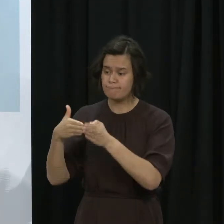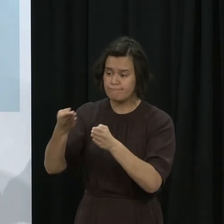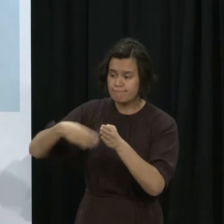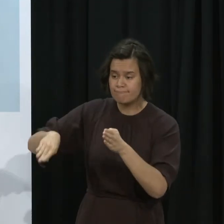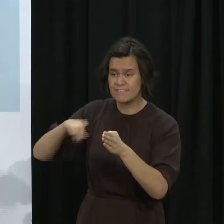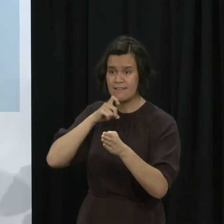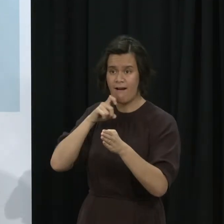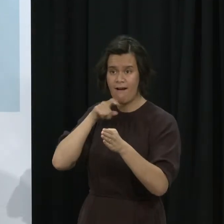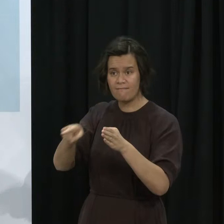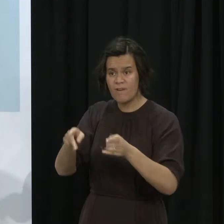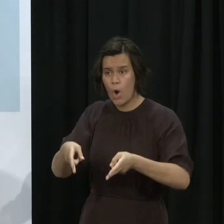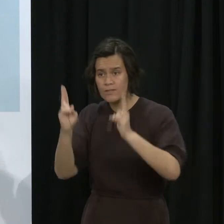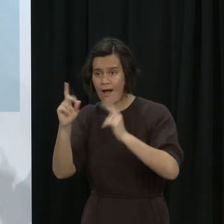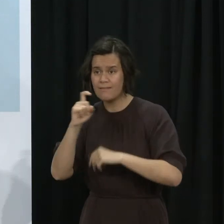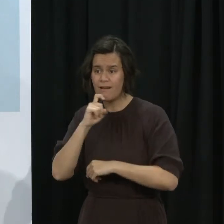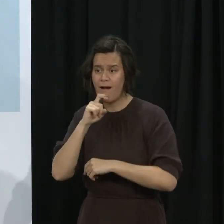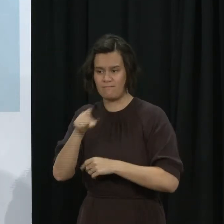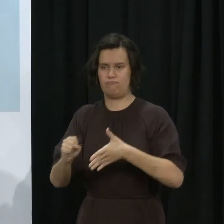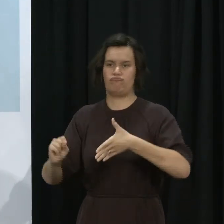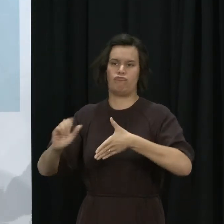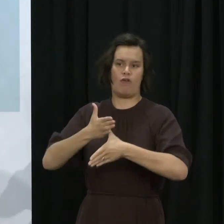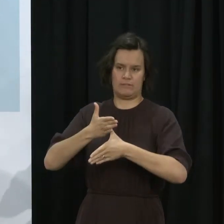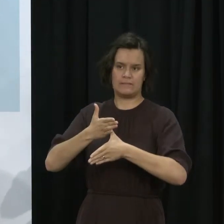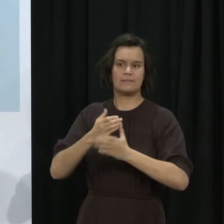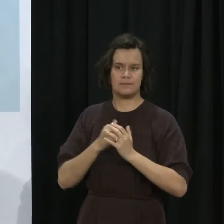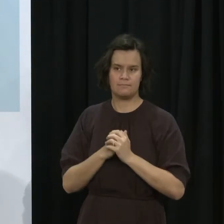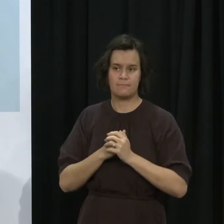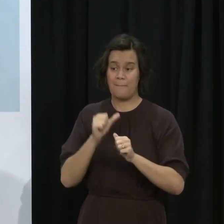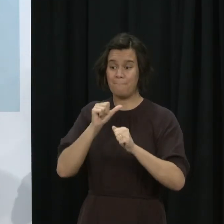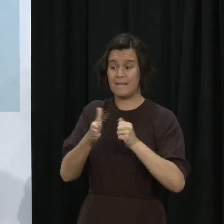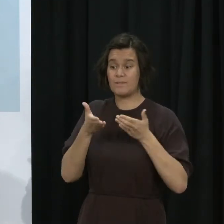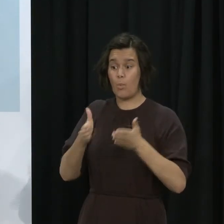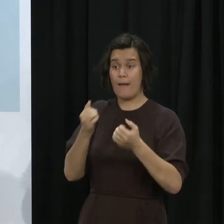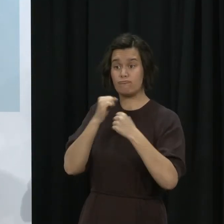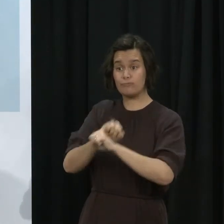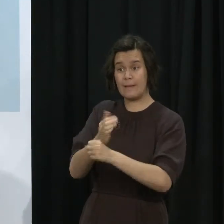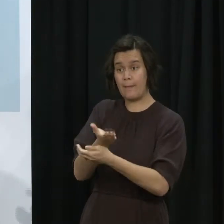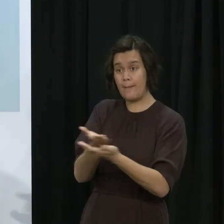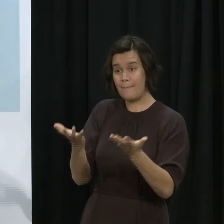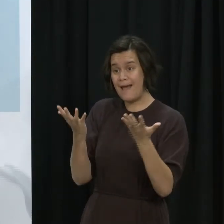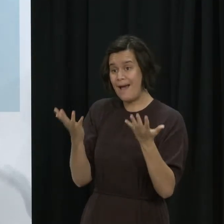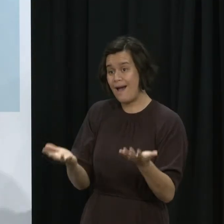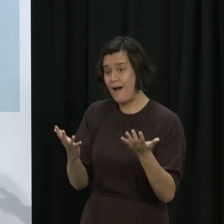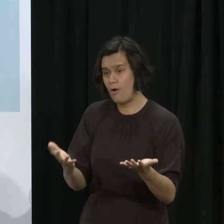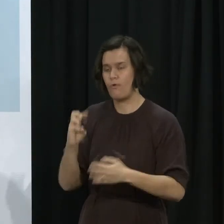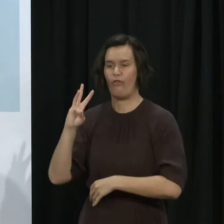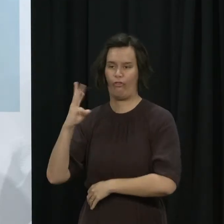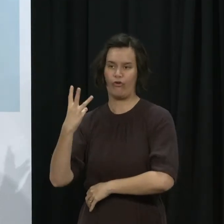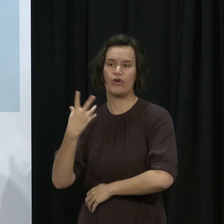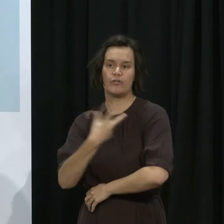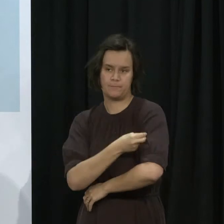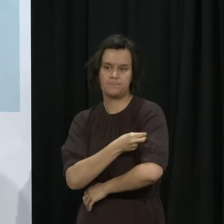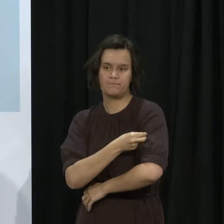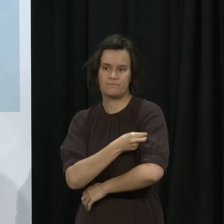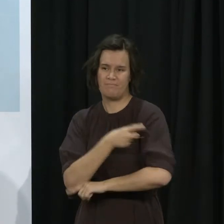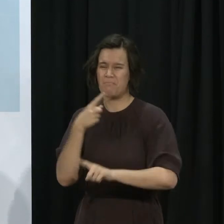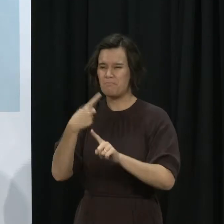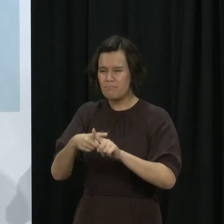tiaki i tenei taupori. Ko o